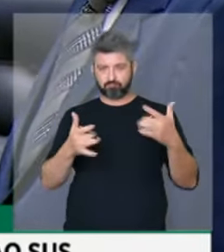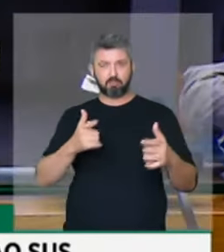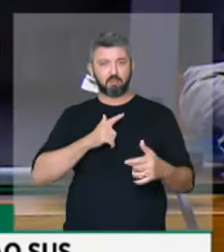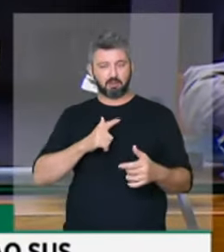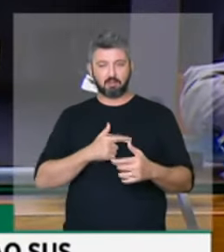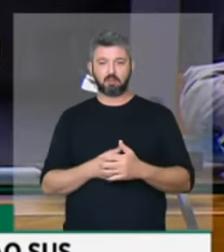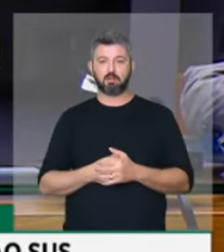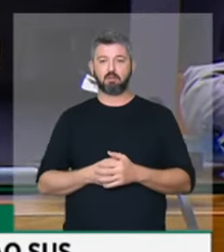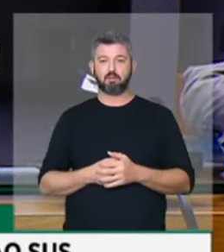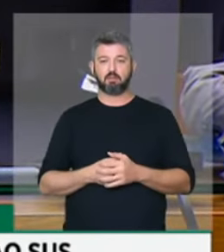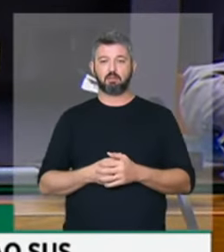[DEPUTADO]: EU ALTERO AQUI RAPIDAMENTE. É SÓ FAZER